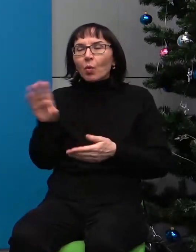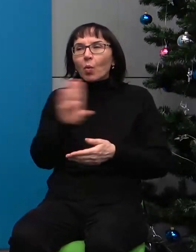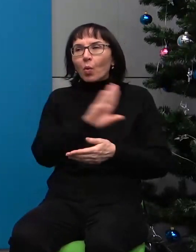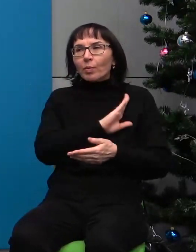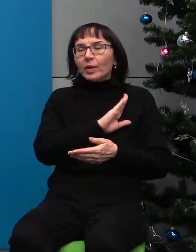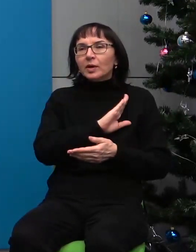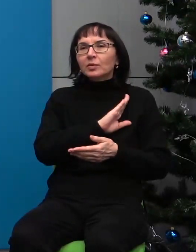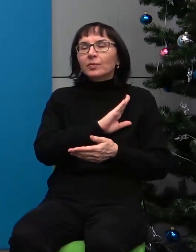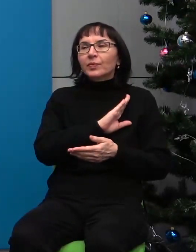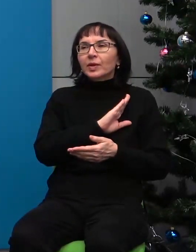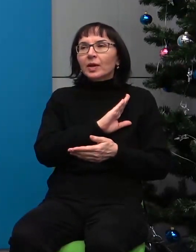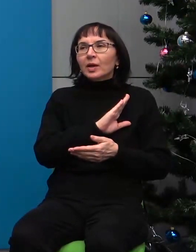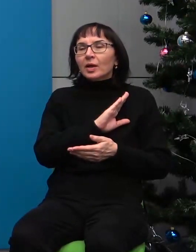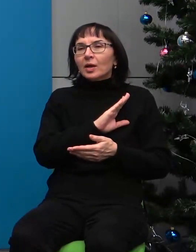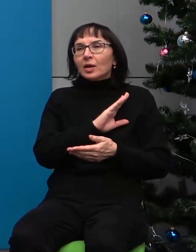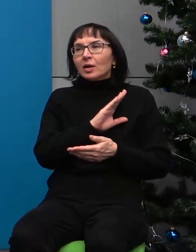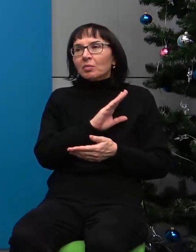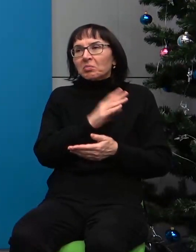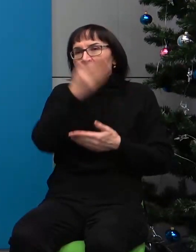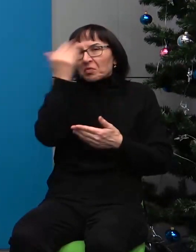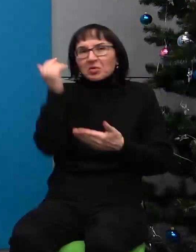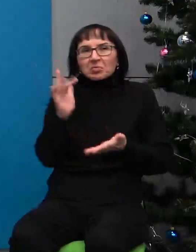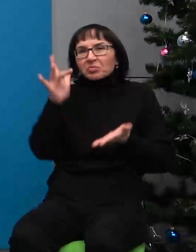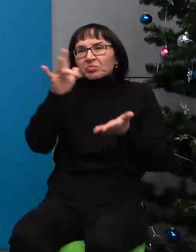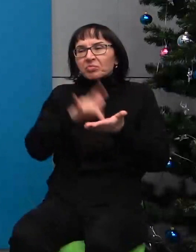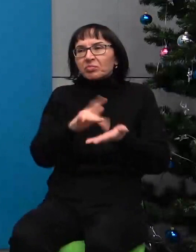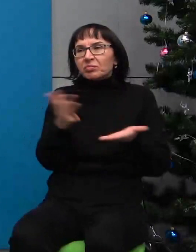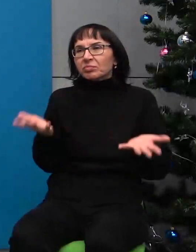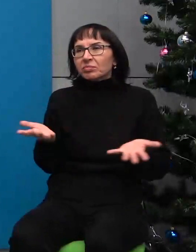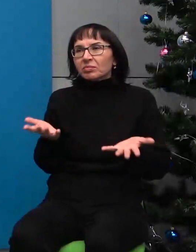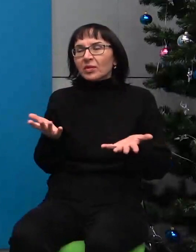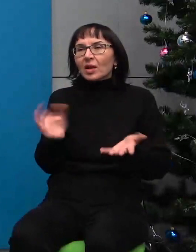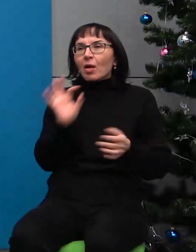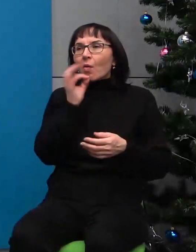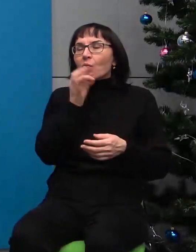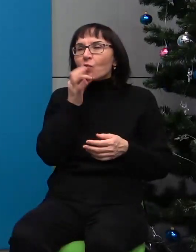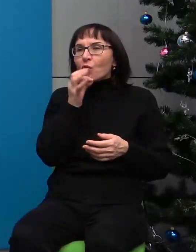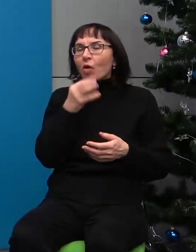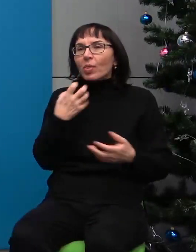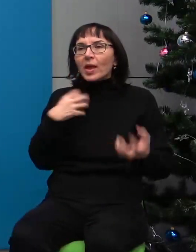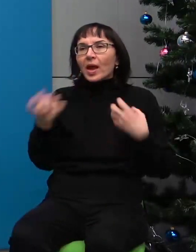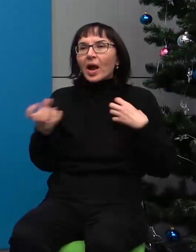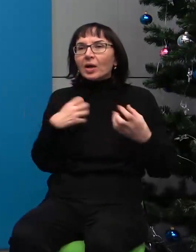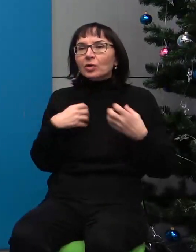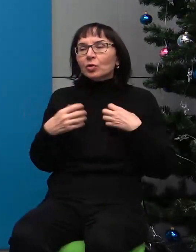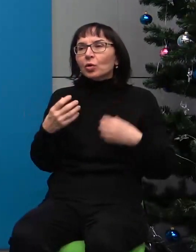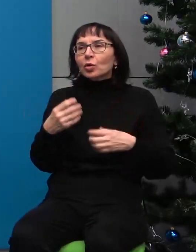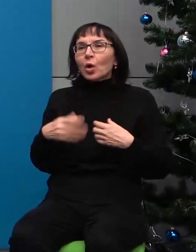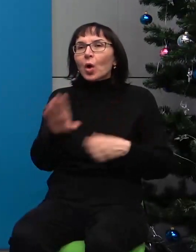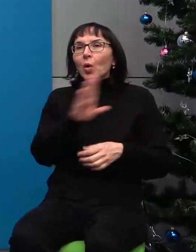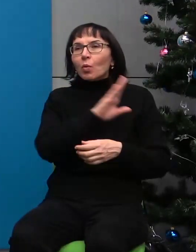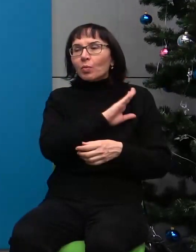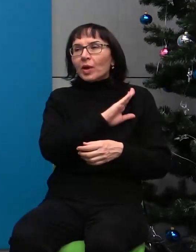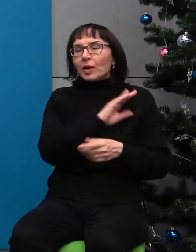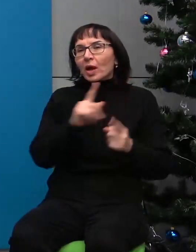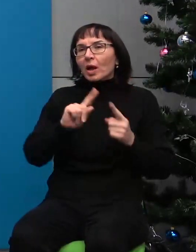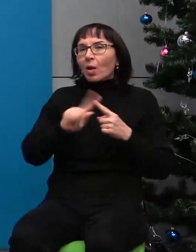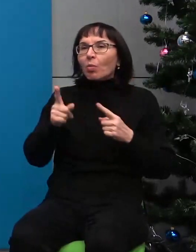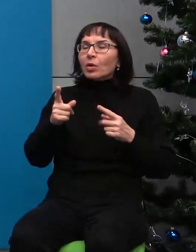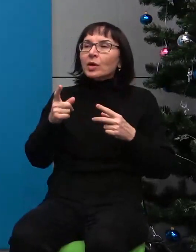Nie wiadomo, dokąd by zaszedł. Albo młody aktor, który umiera, po wybitnej roli, jakiś Kobiela, czy Cybulski.